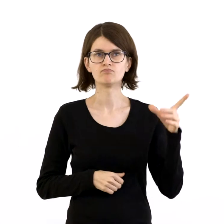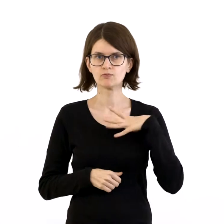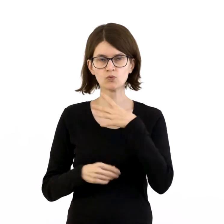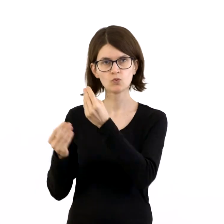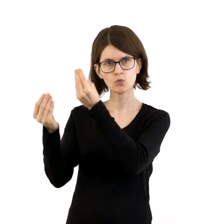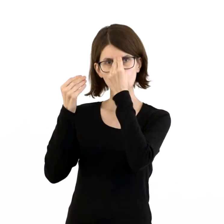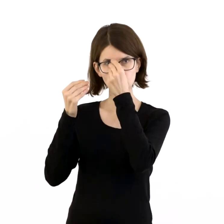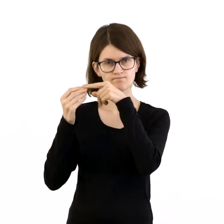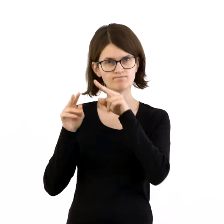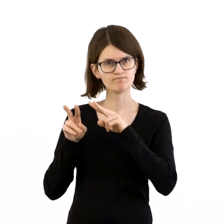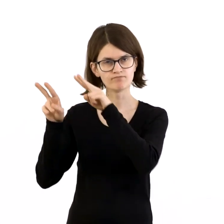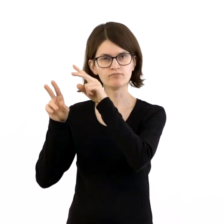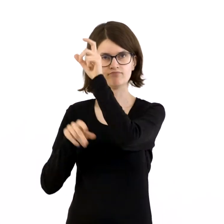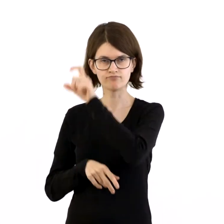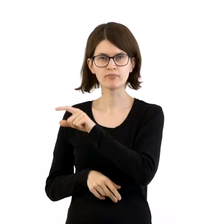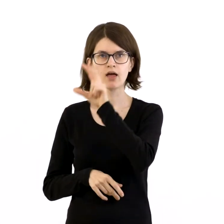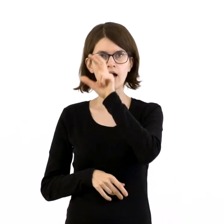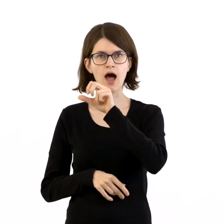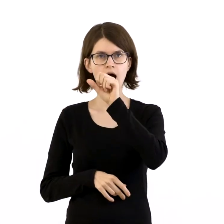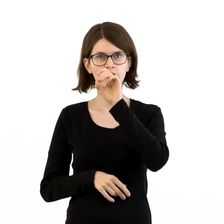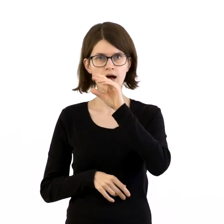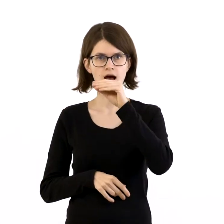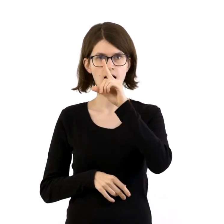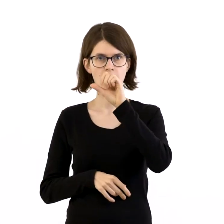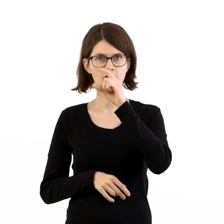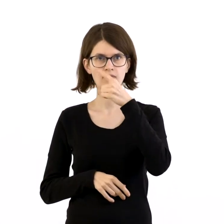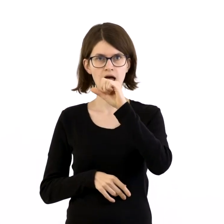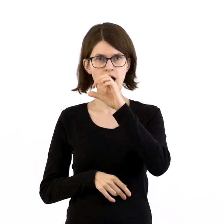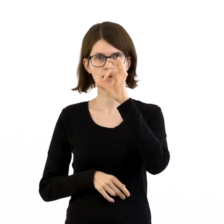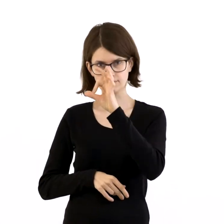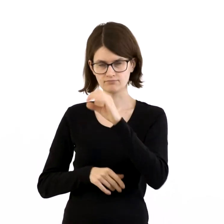Był uczniem Hageladesa.